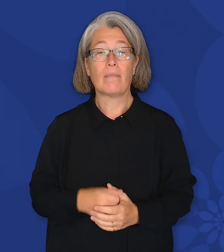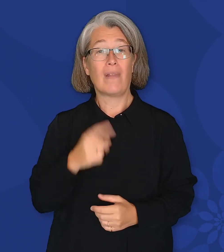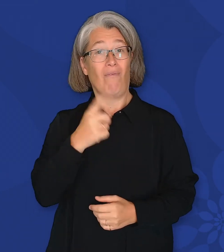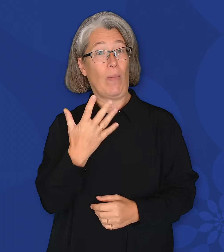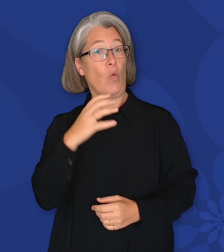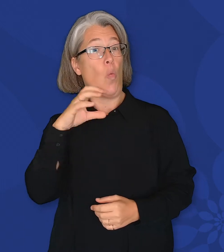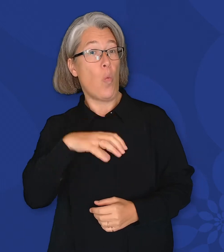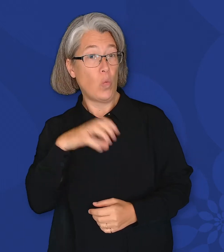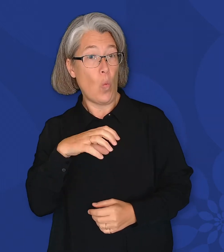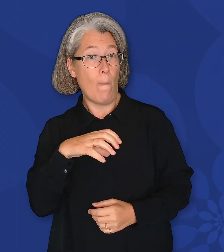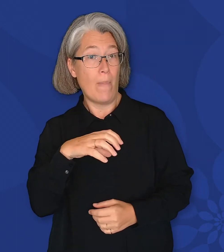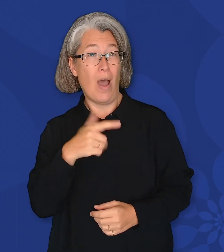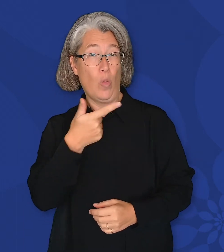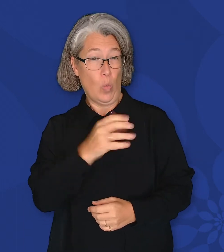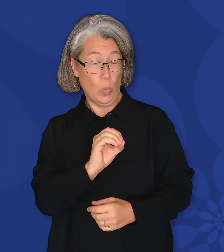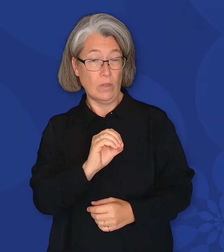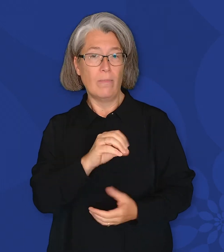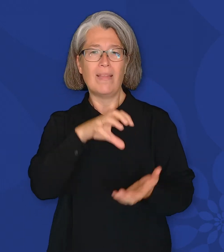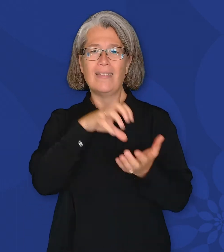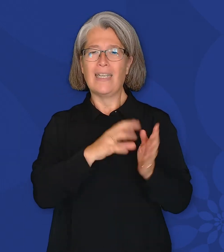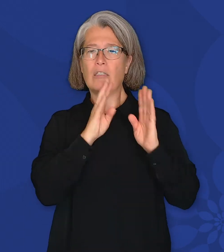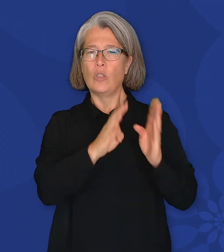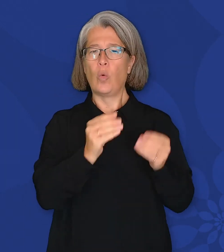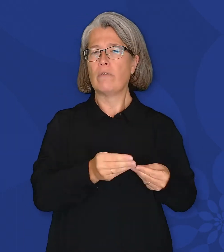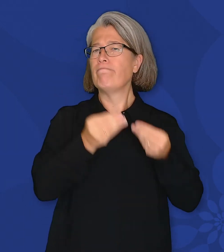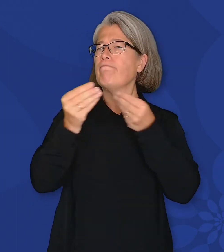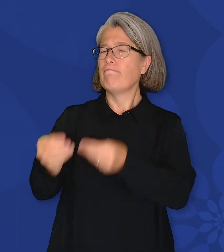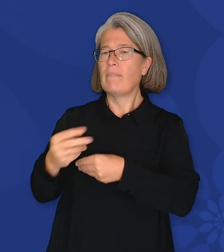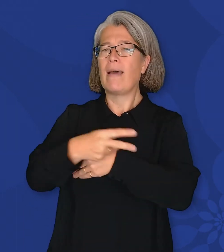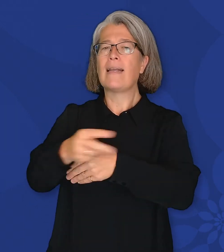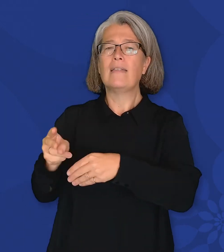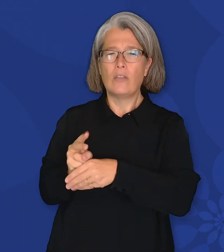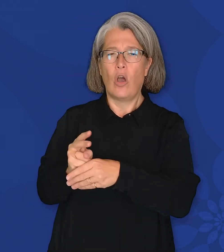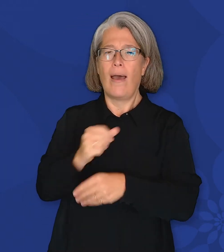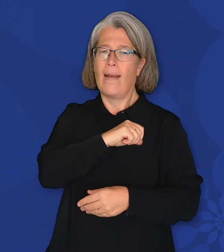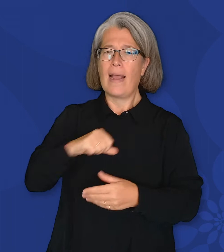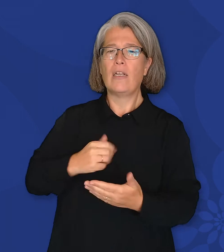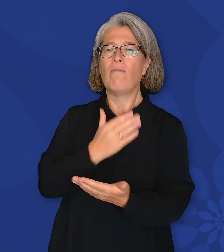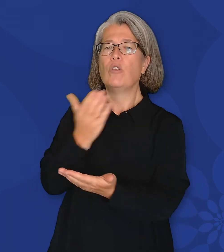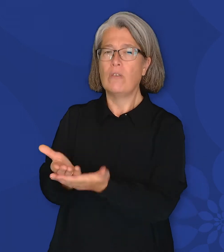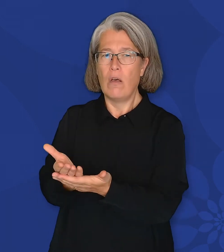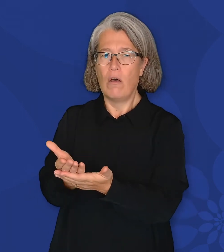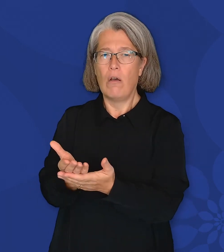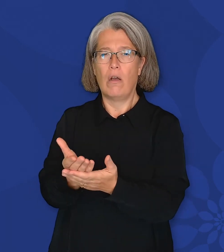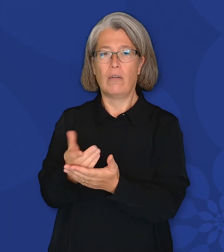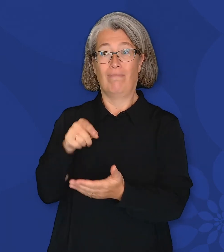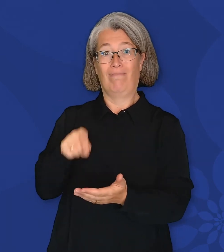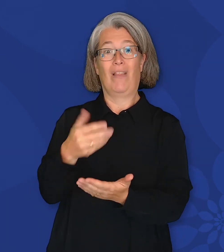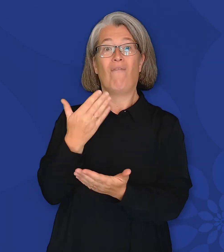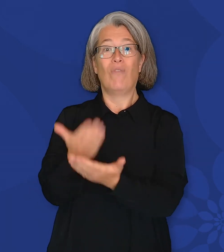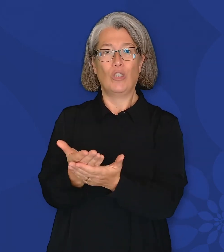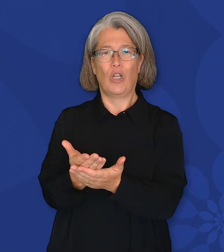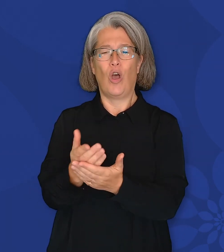På torsdagen överlämnade statsrådet till riksdagen en regeringsproposition -